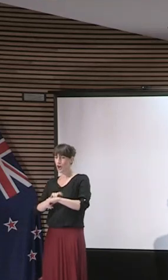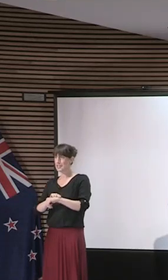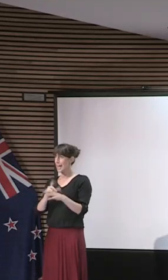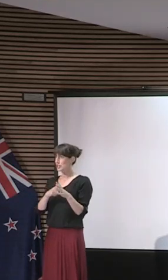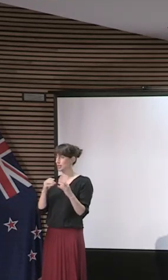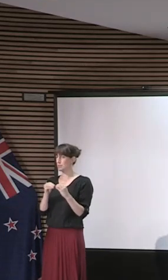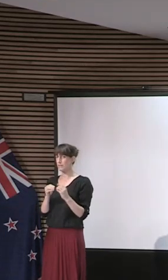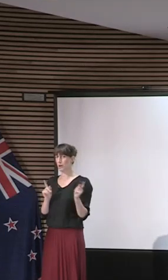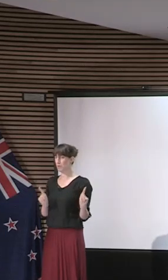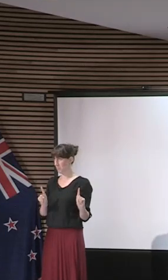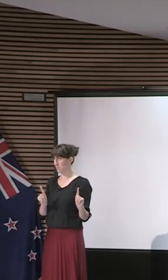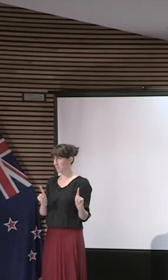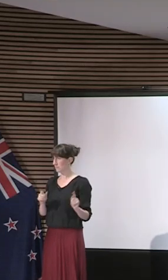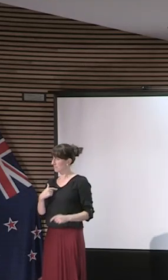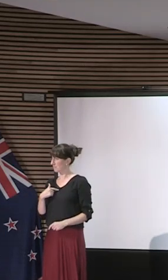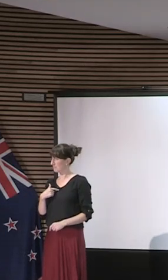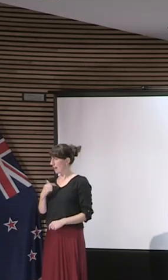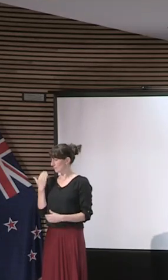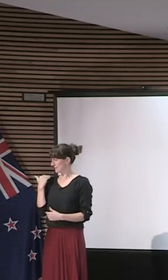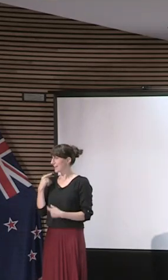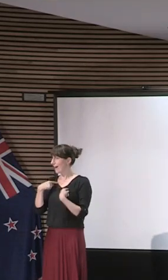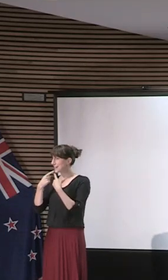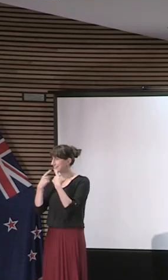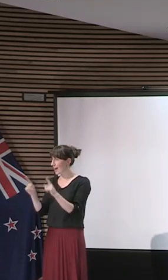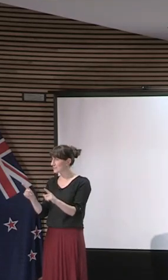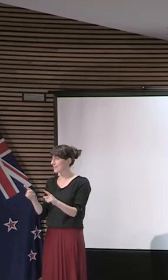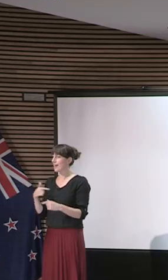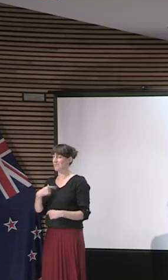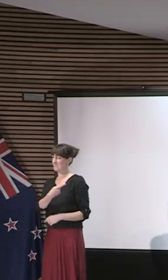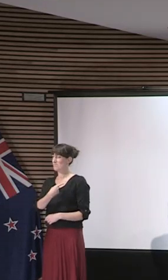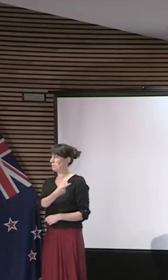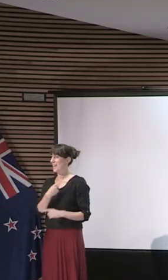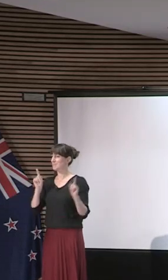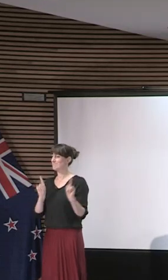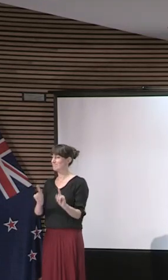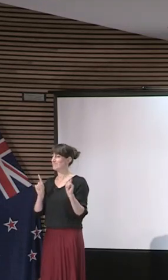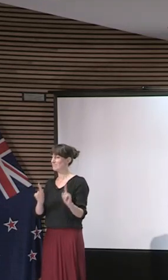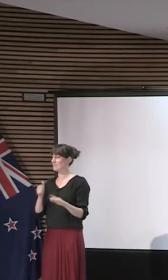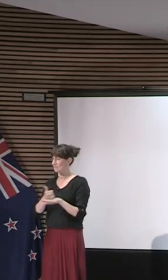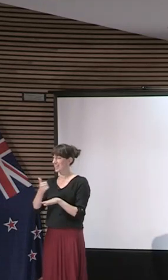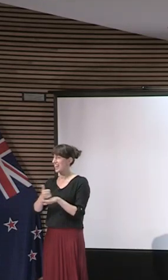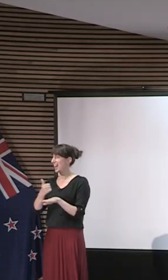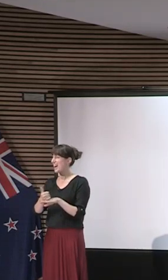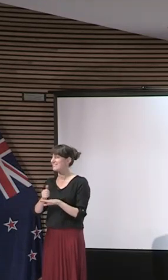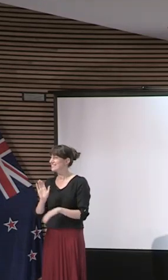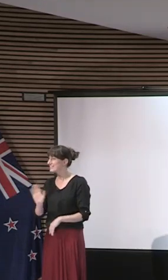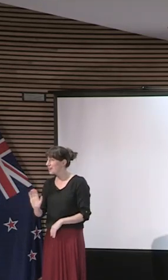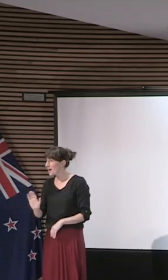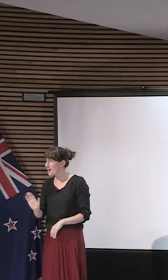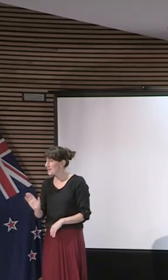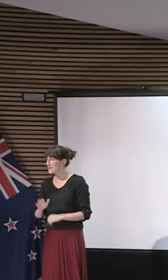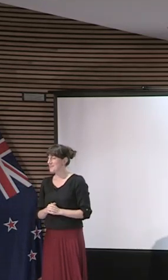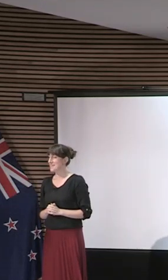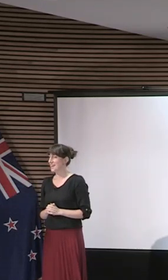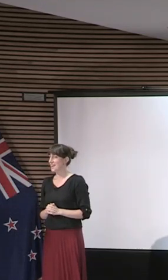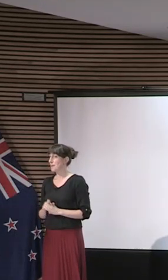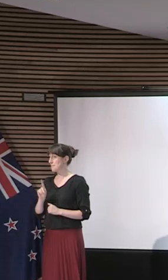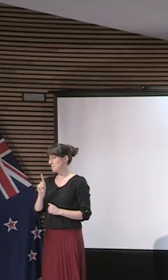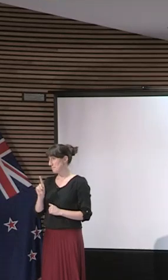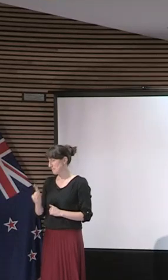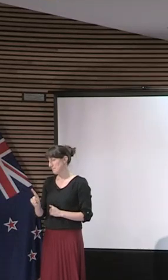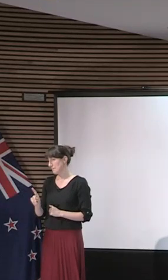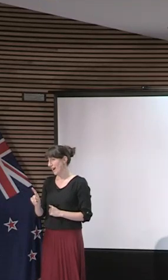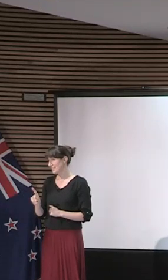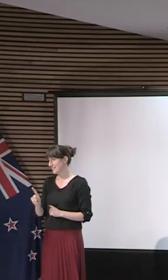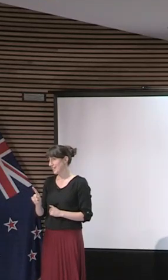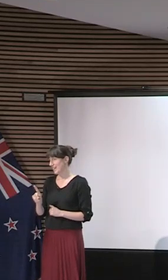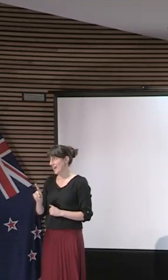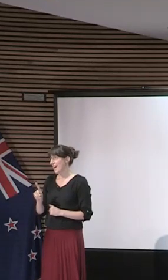Huarere Ora a Bee Media JACINDA